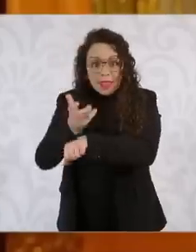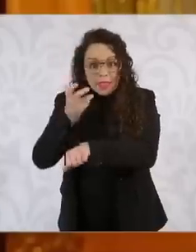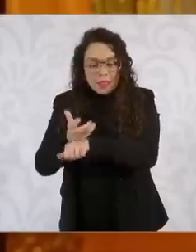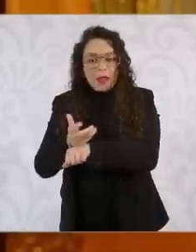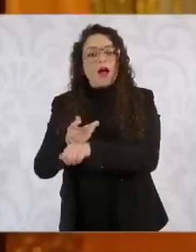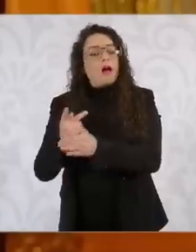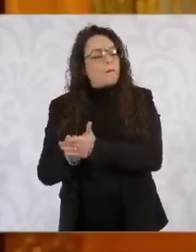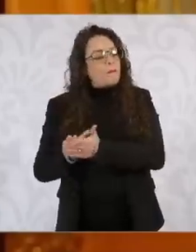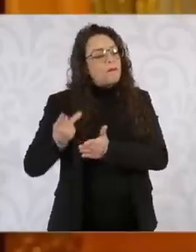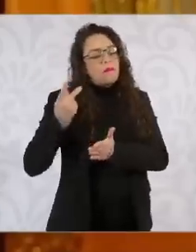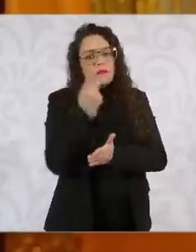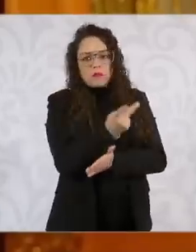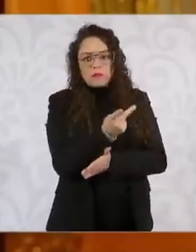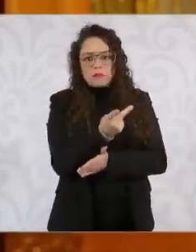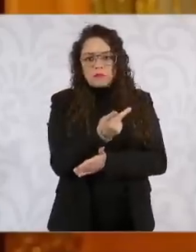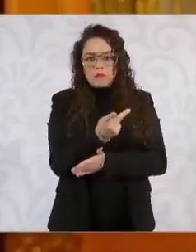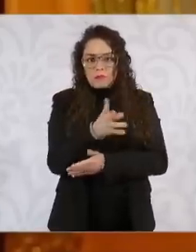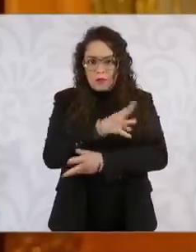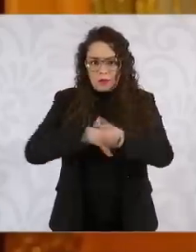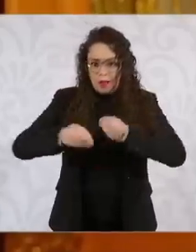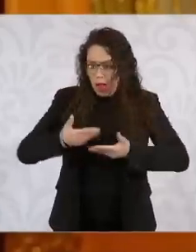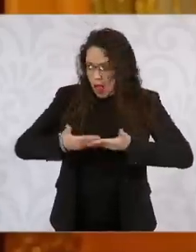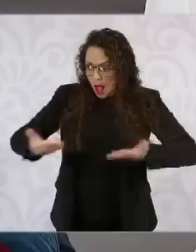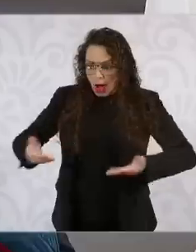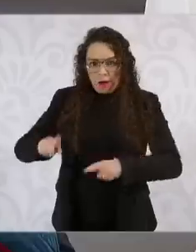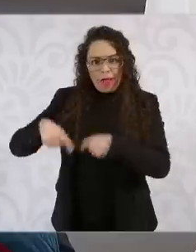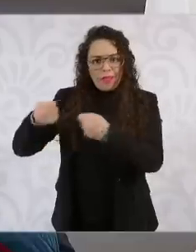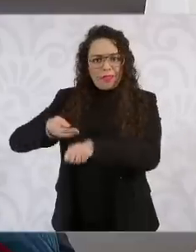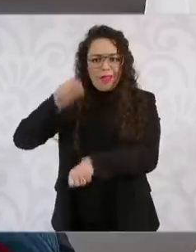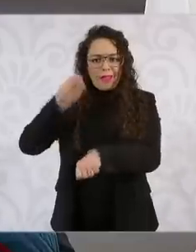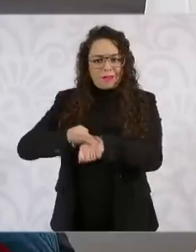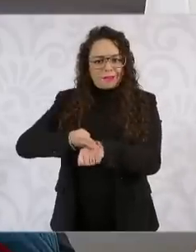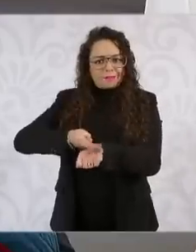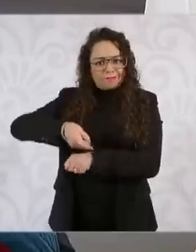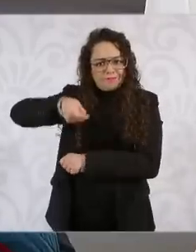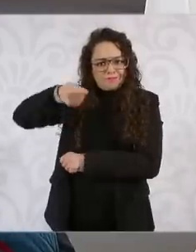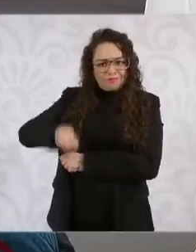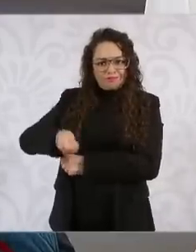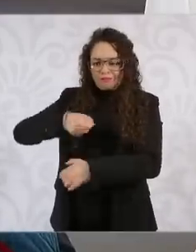sentenciado adelante ahora vamos a tu pregunta